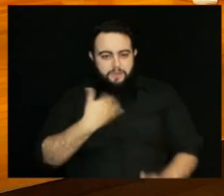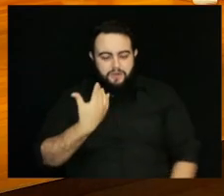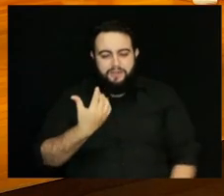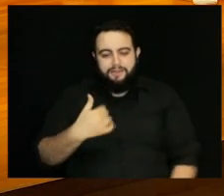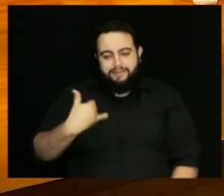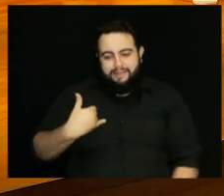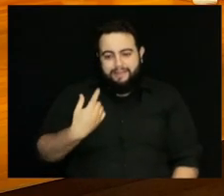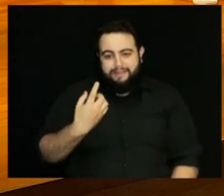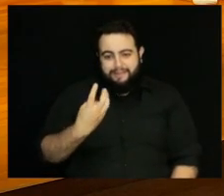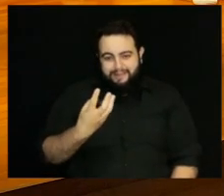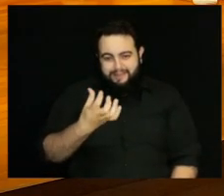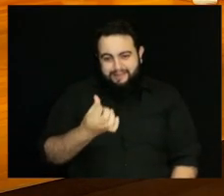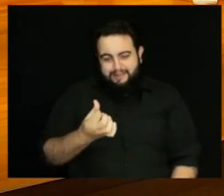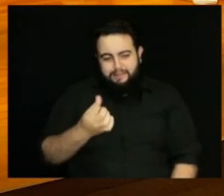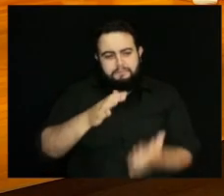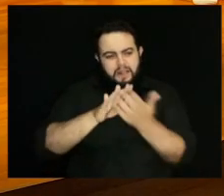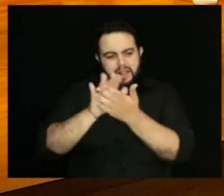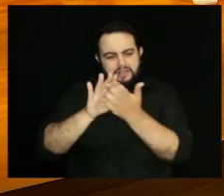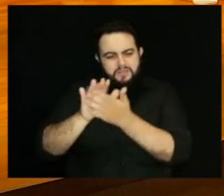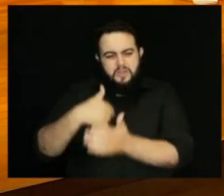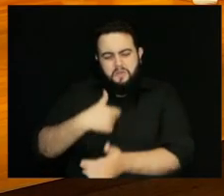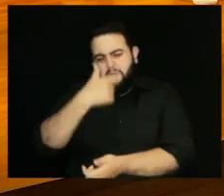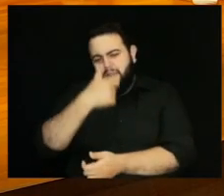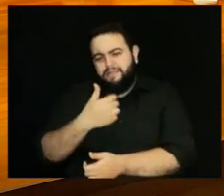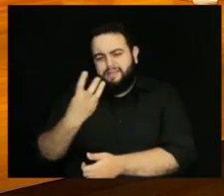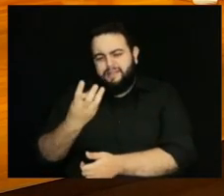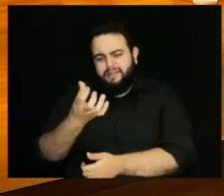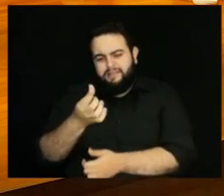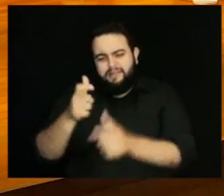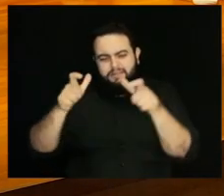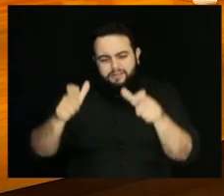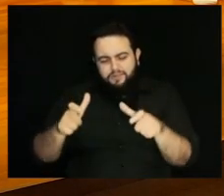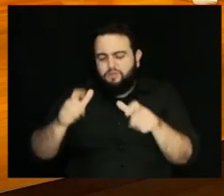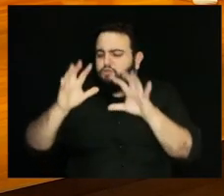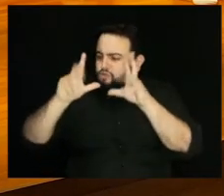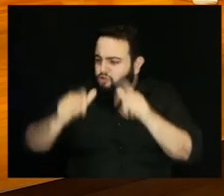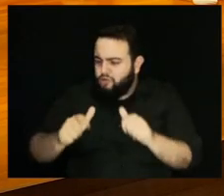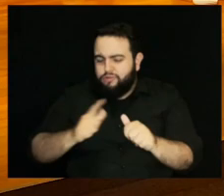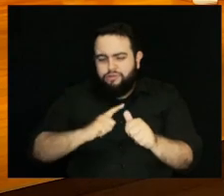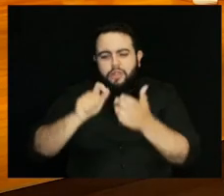ela lançou se eu não me engano 36 discos. Em todos os discos que ela lançou tinha compositores que